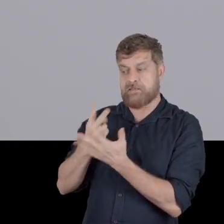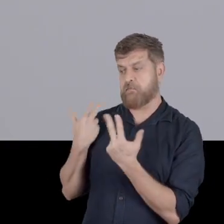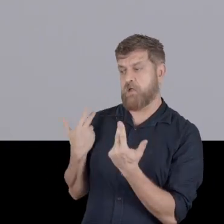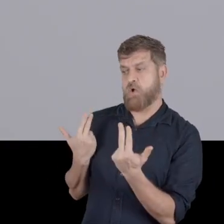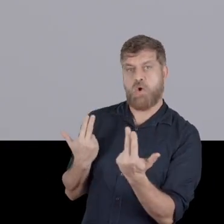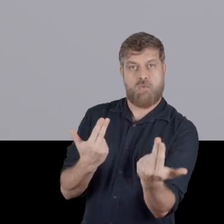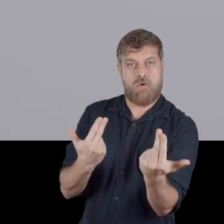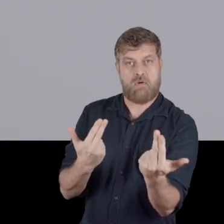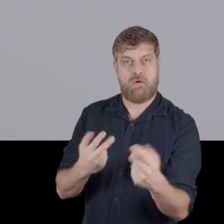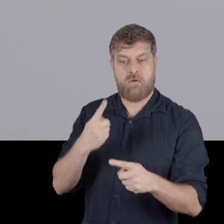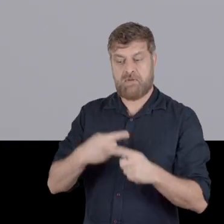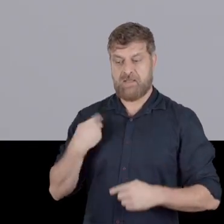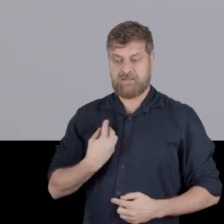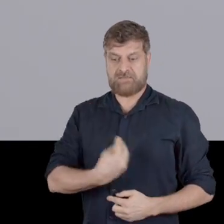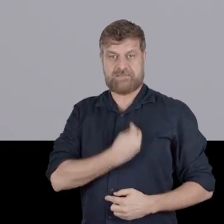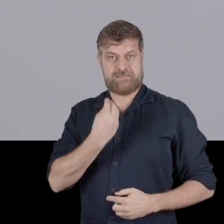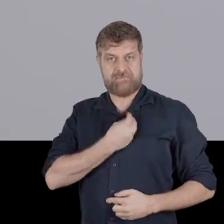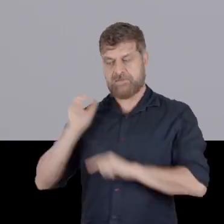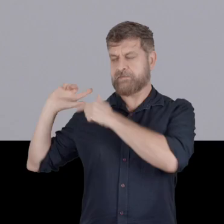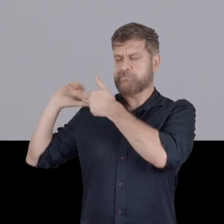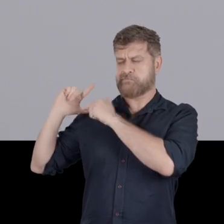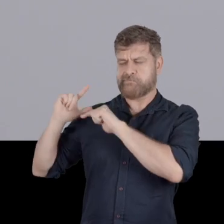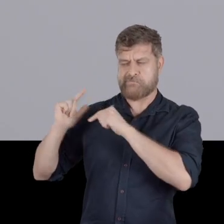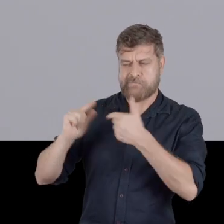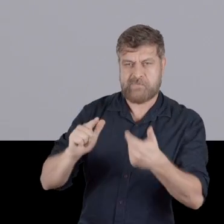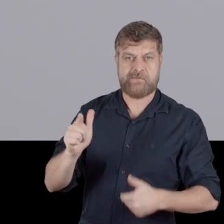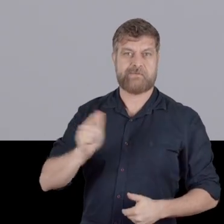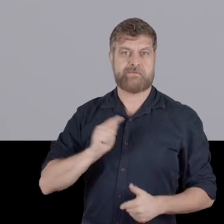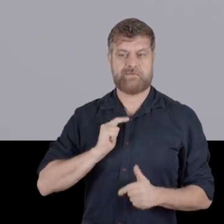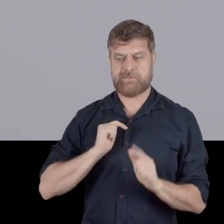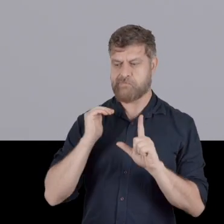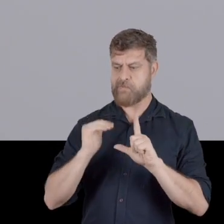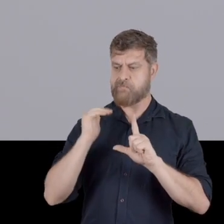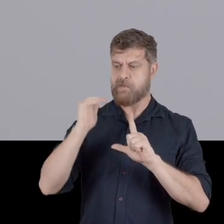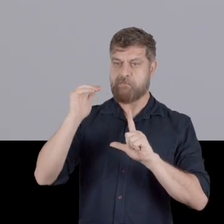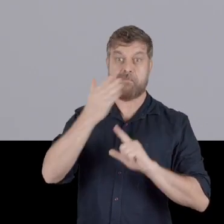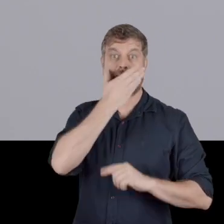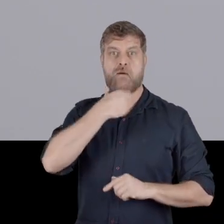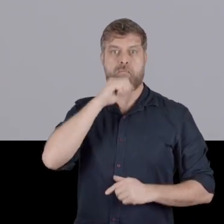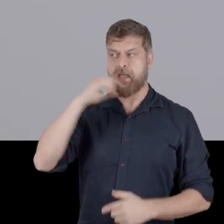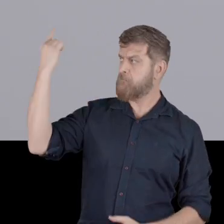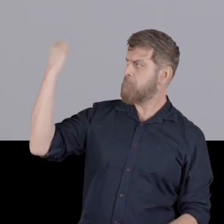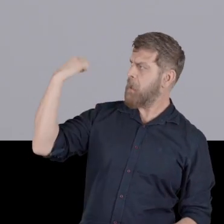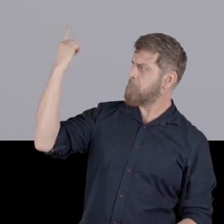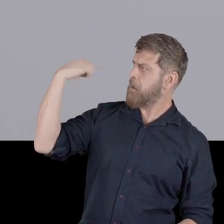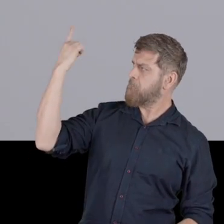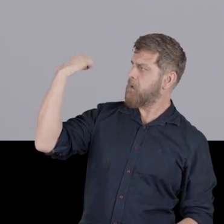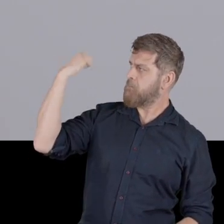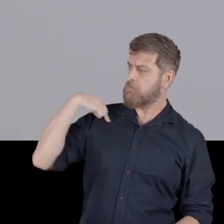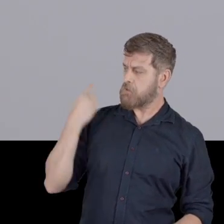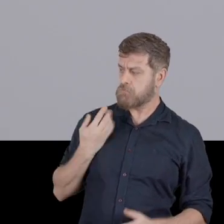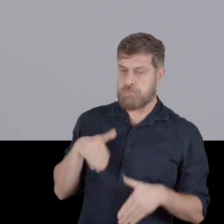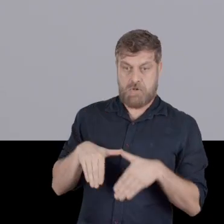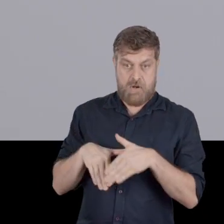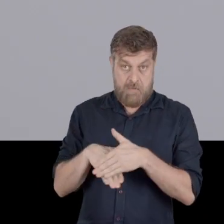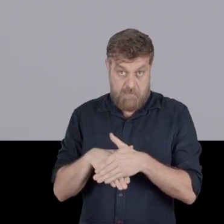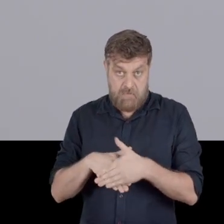até pelo tipo de vida que a gente tinha assim, mais hierárquica, a função paterna que a gente chama, a função paterna